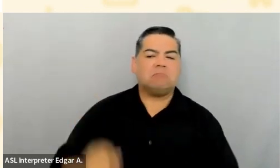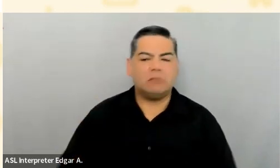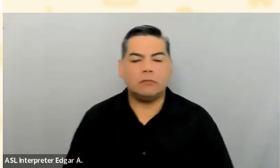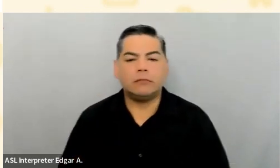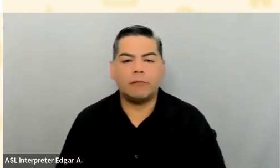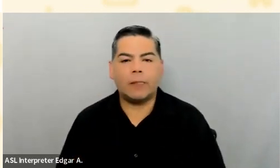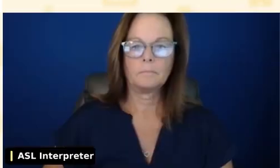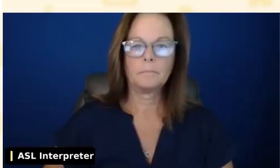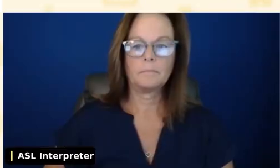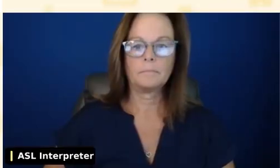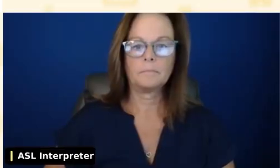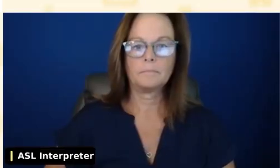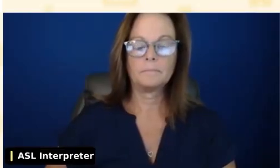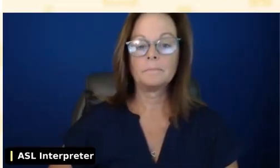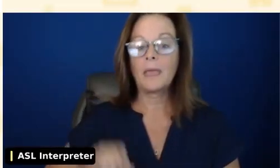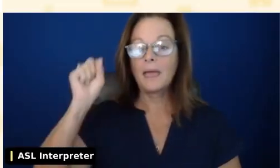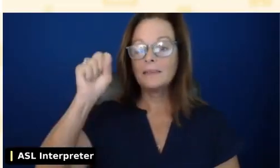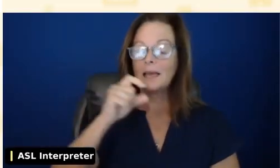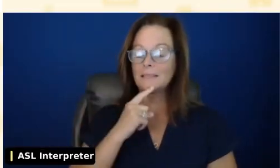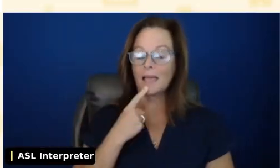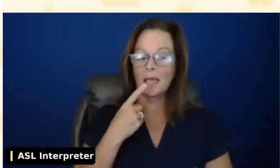Y sí, lo sigo mencionando, ¿Se puede agregar texto alternativo a una imagen?